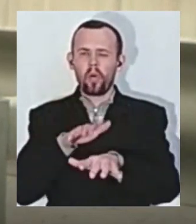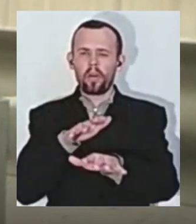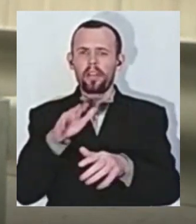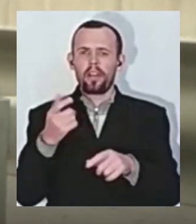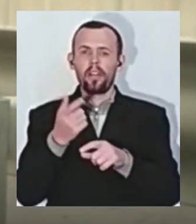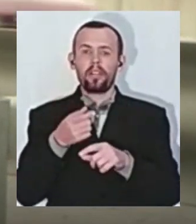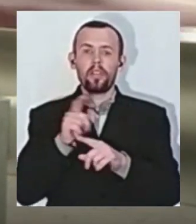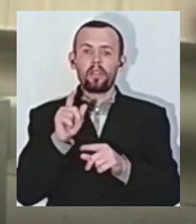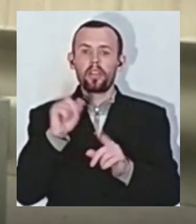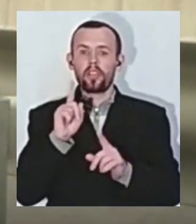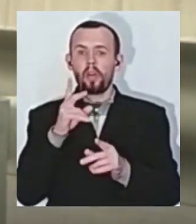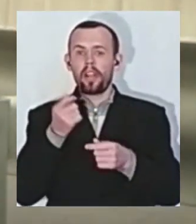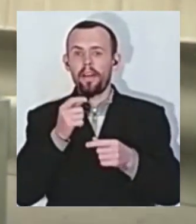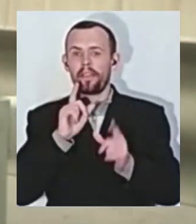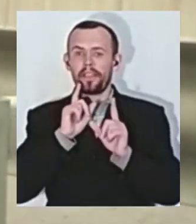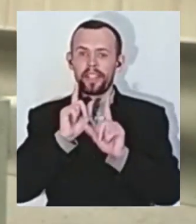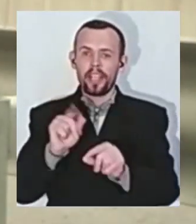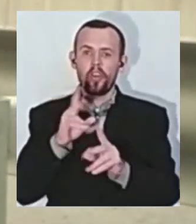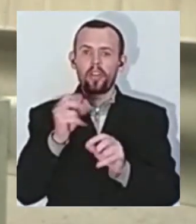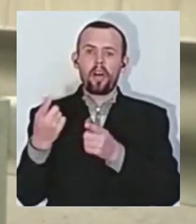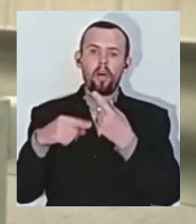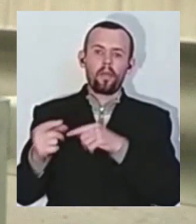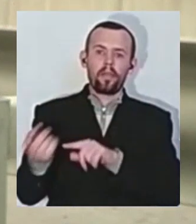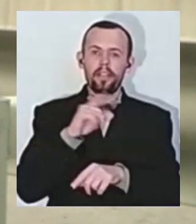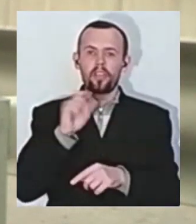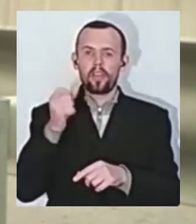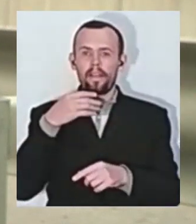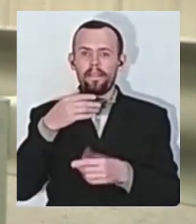Особливо, у весняно-літній-осінній період. Дуже тяжко було.